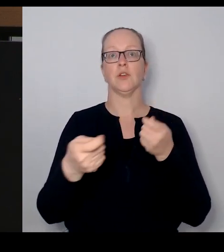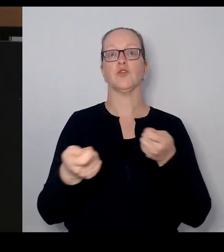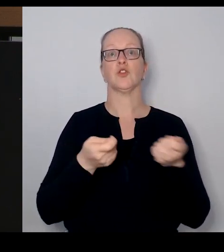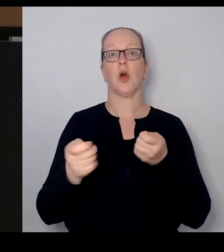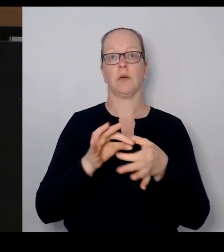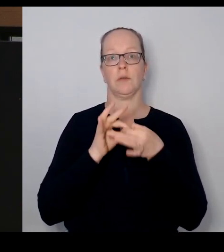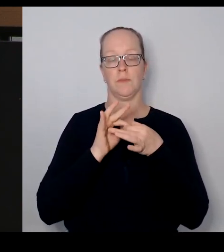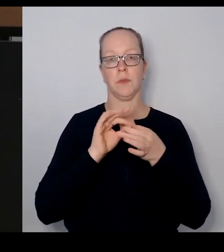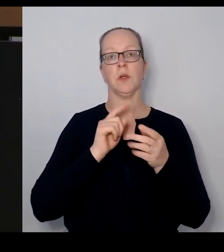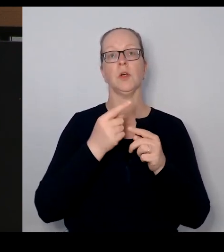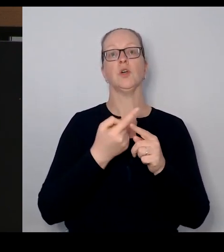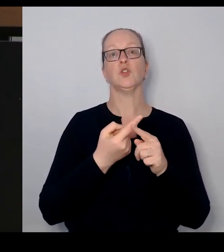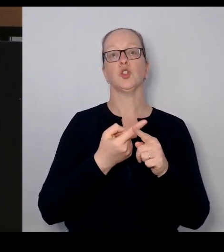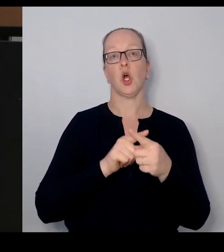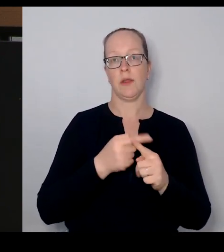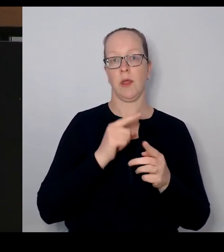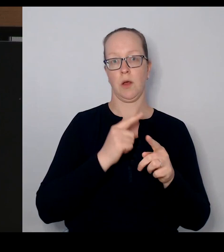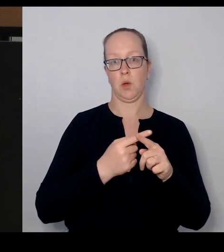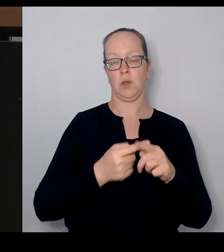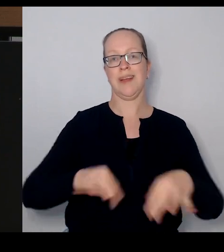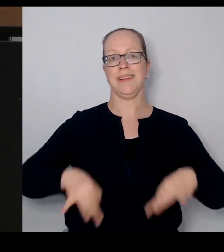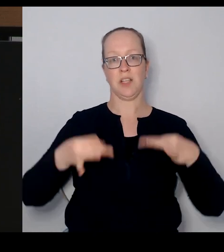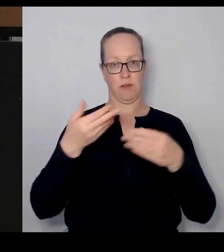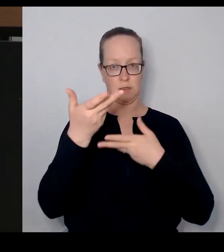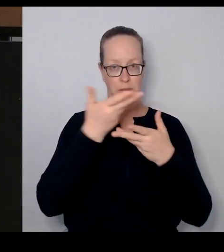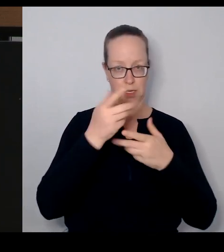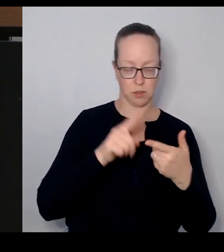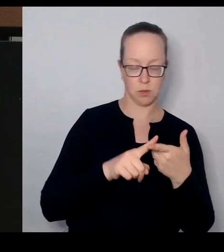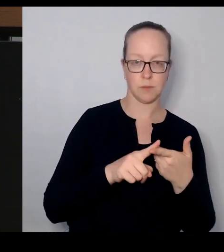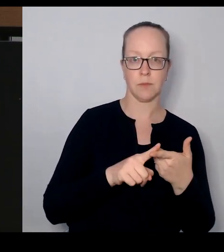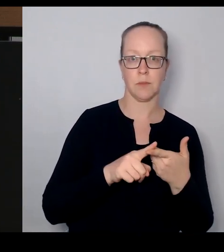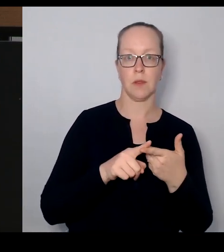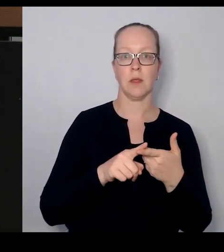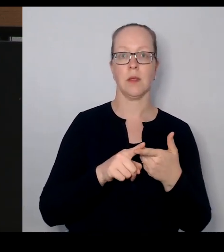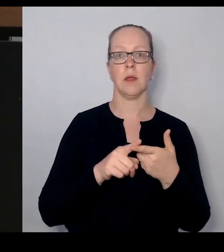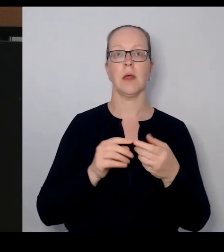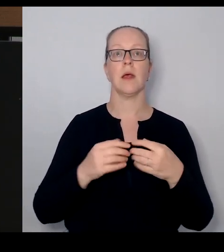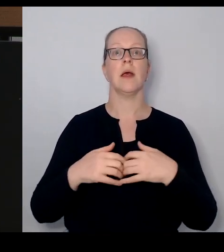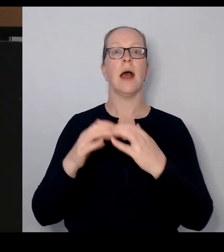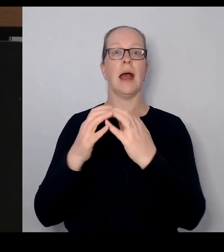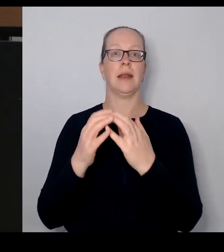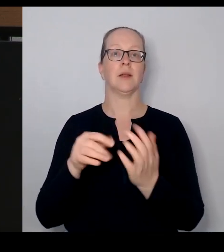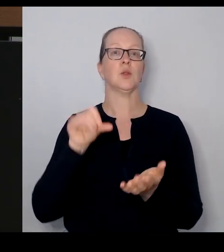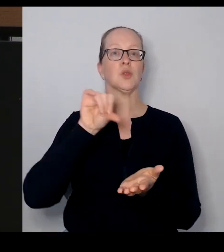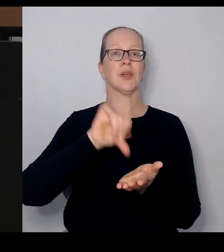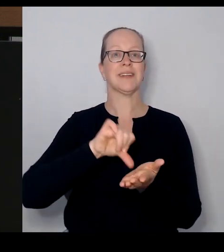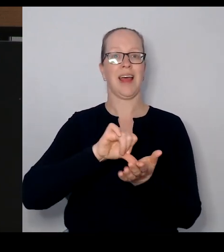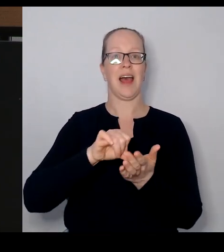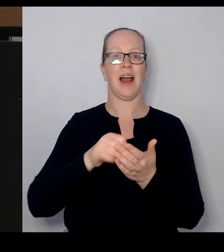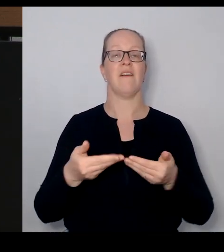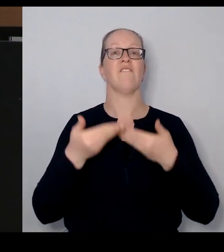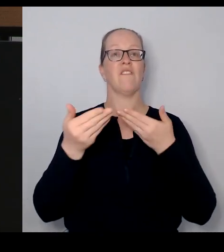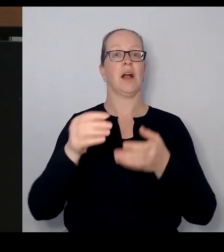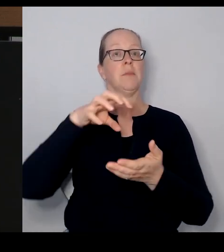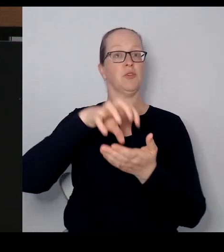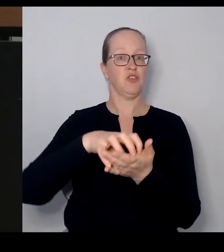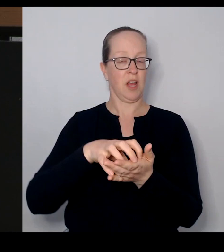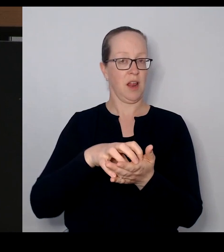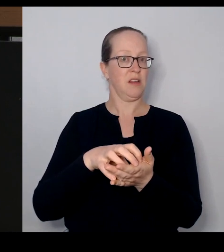Einrichtung der zentralen Vergabestellen, die mangelnde IT Sicherheit bei öffentlichen Institutionen und